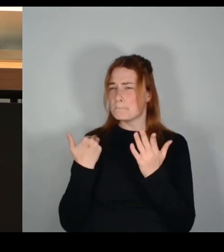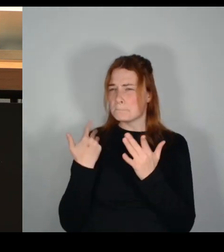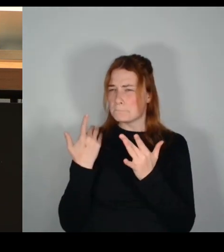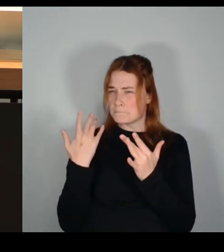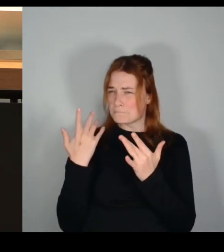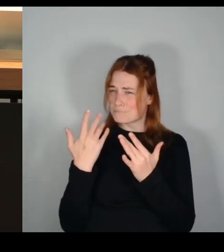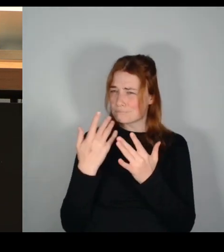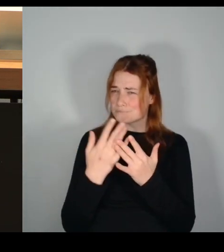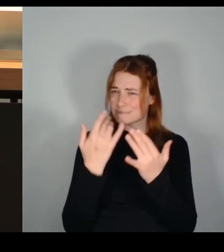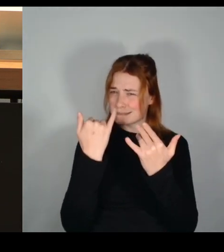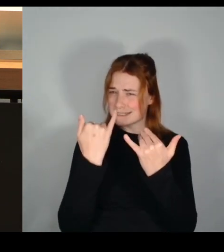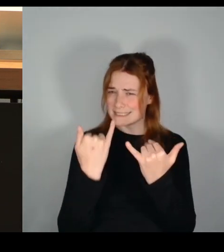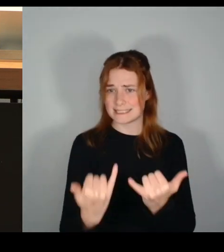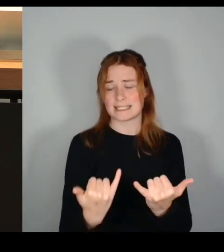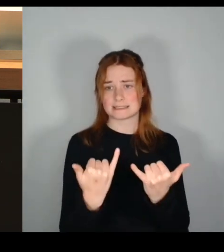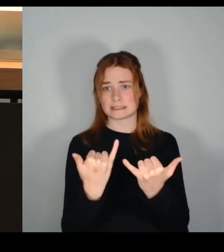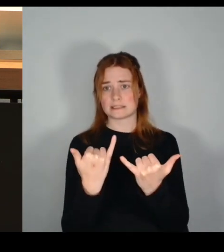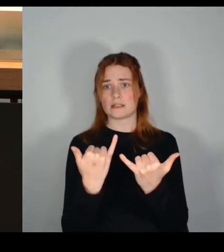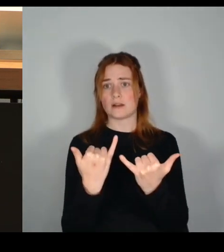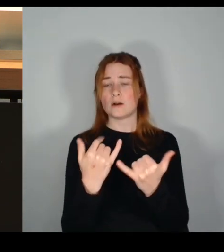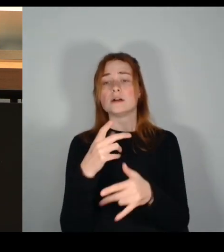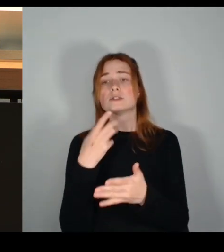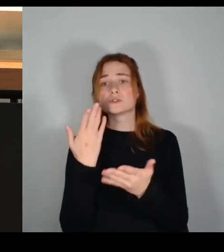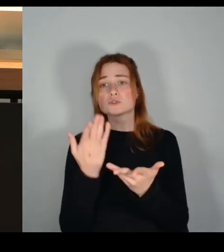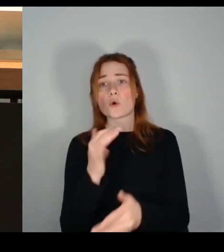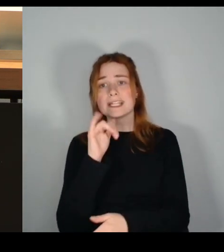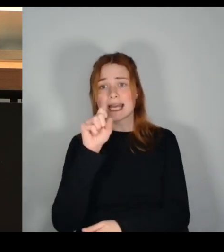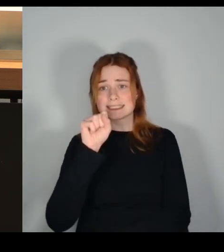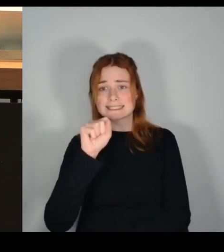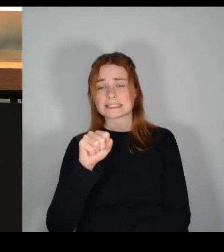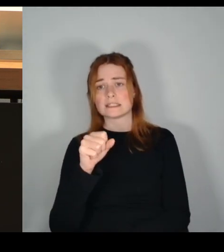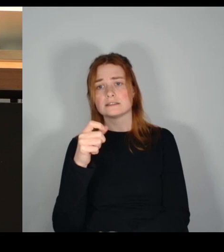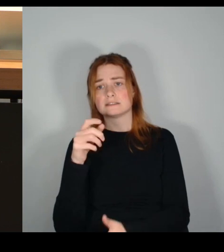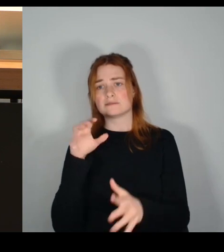diesen Menschen verübte. Wichtig ist jedoch, die Leidensgeschichte der Jesidinnen